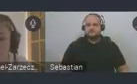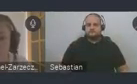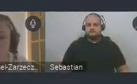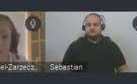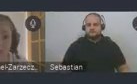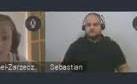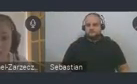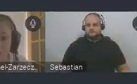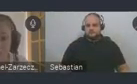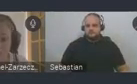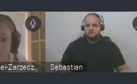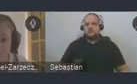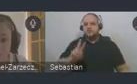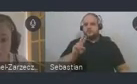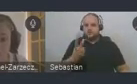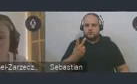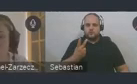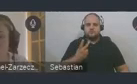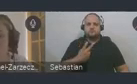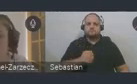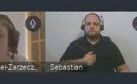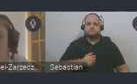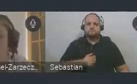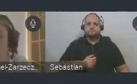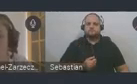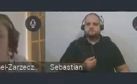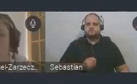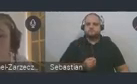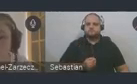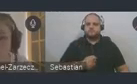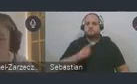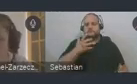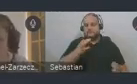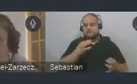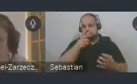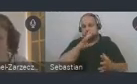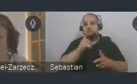I druga rzecz. Idziemy dalej już teraz do tego, co prowadzić, jak prowadzić.